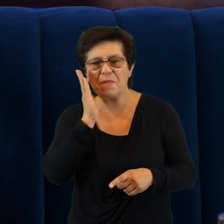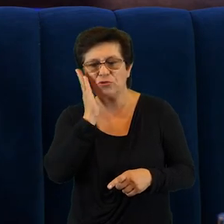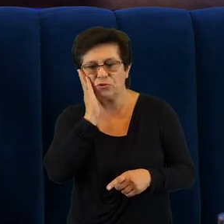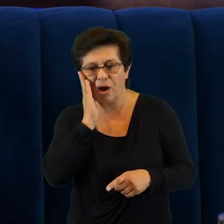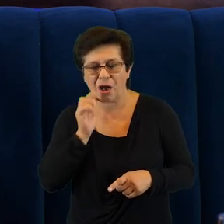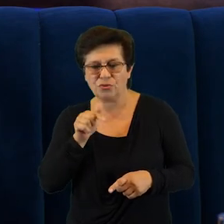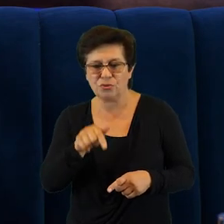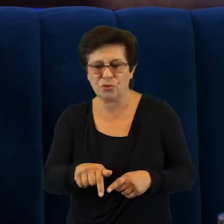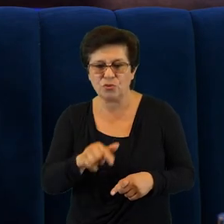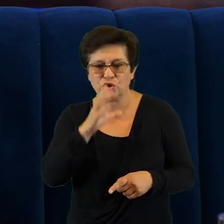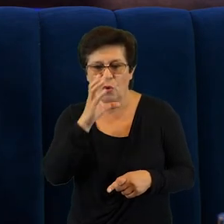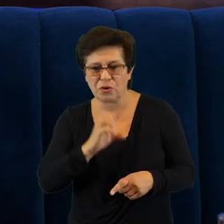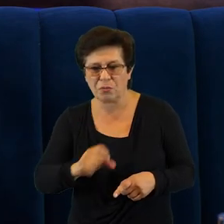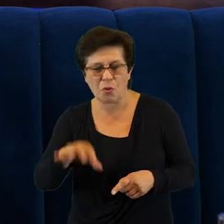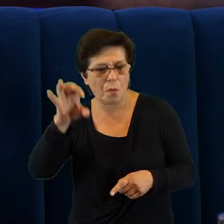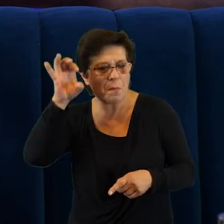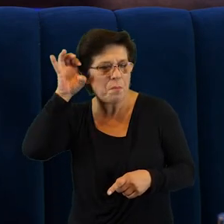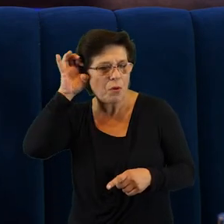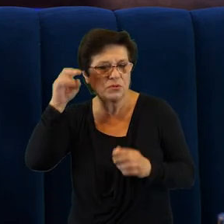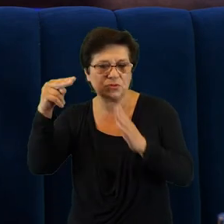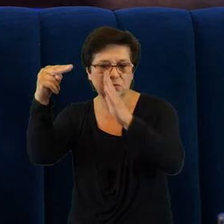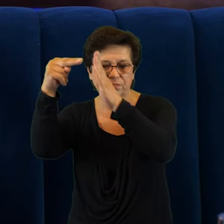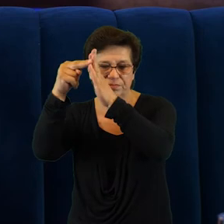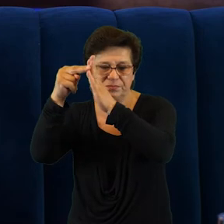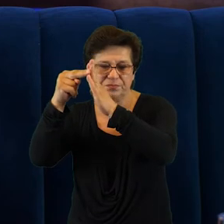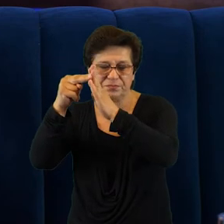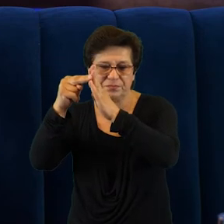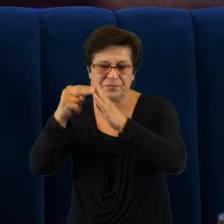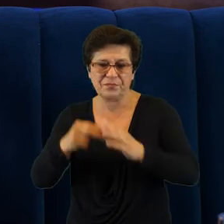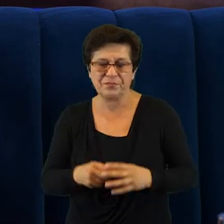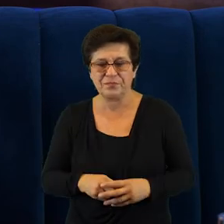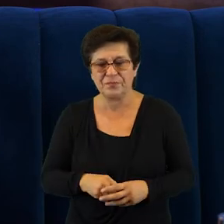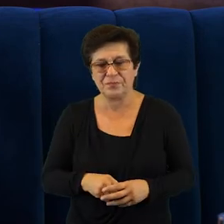będącego na podsłuchu i tak dalej.